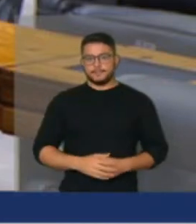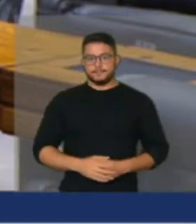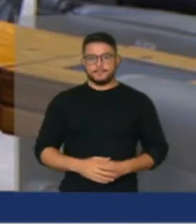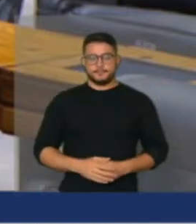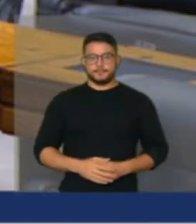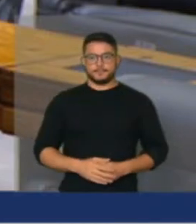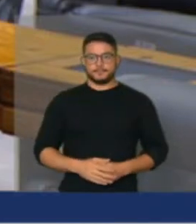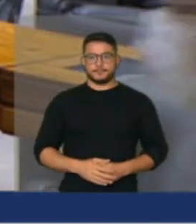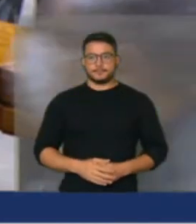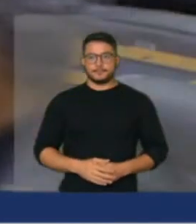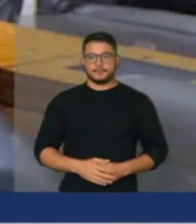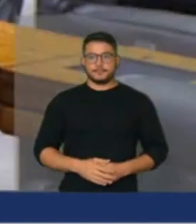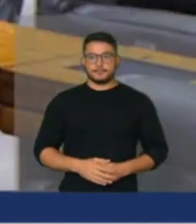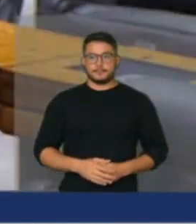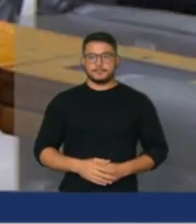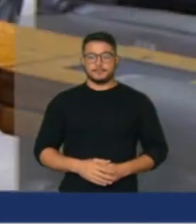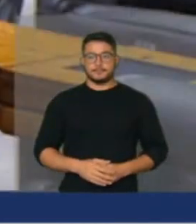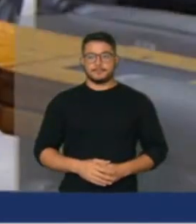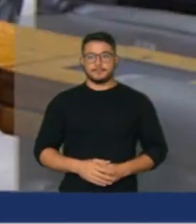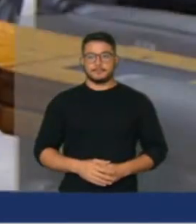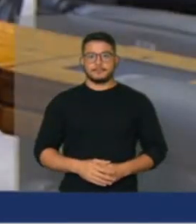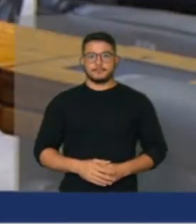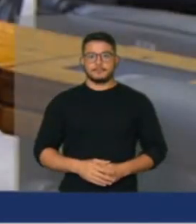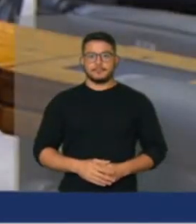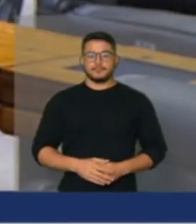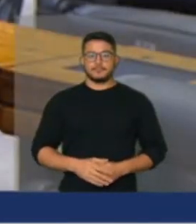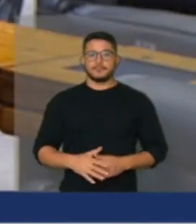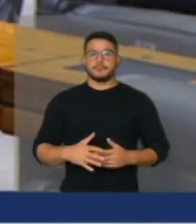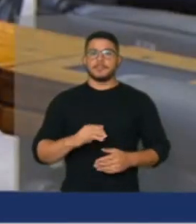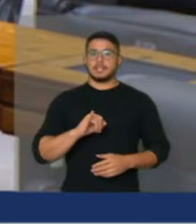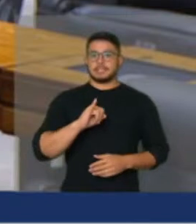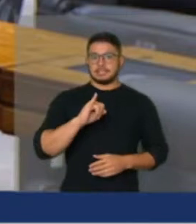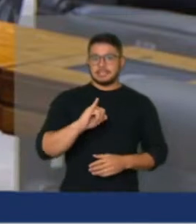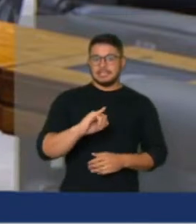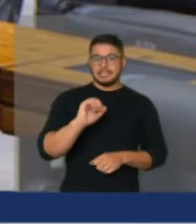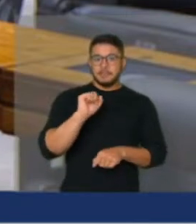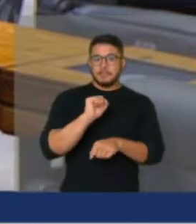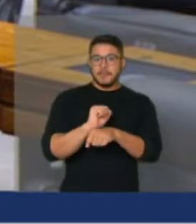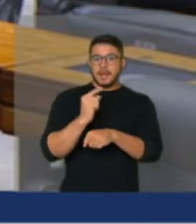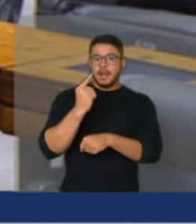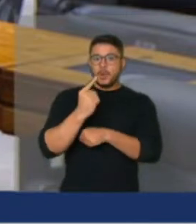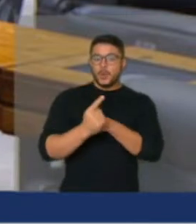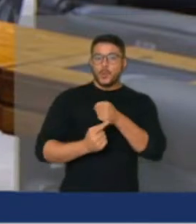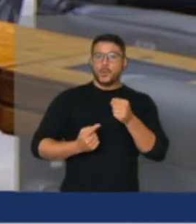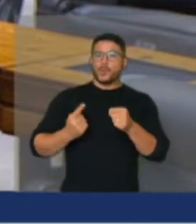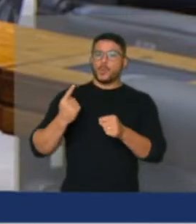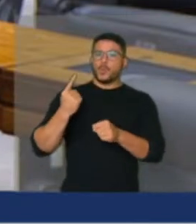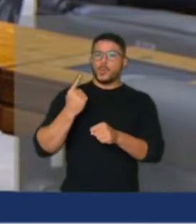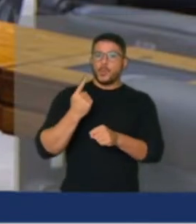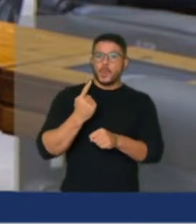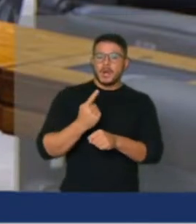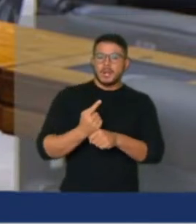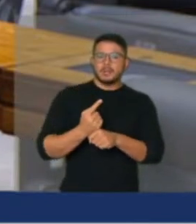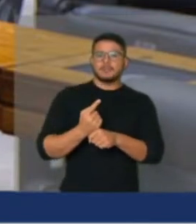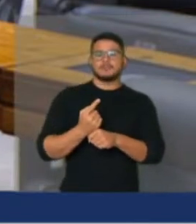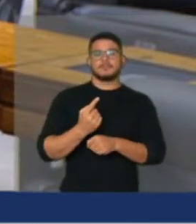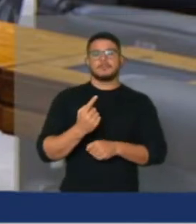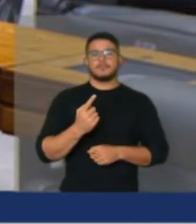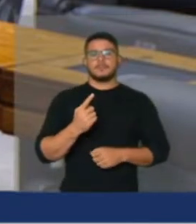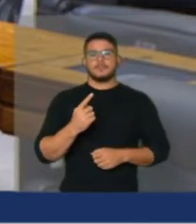ESSAS PROPOSTAS. DEIXAR... SOMENTE PARA QUE... PARA QUE O MINISTÉRIO PÚBLICO... POSSA